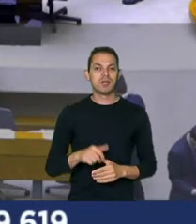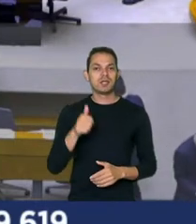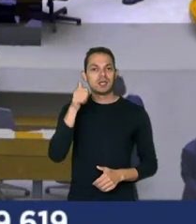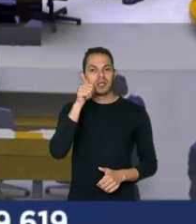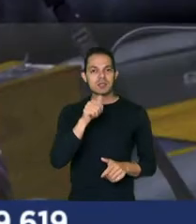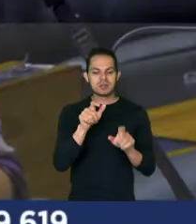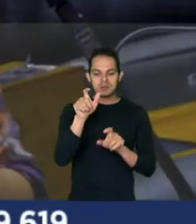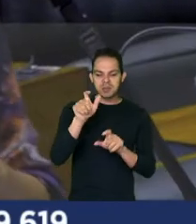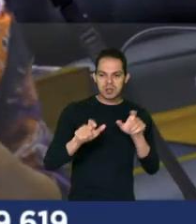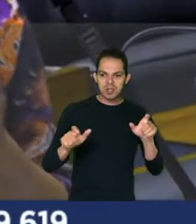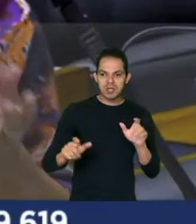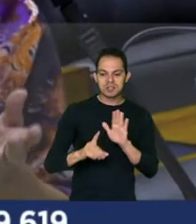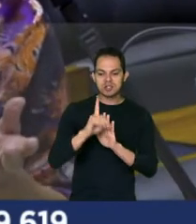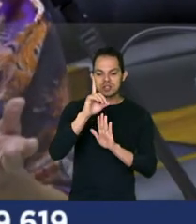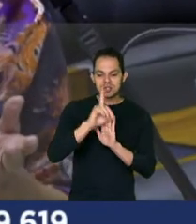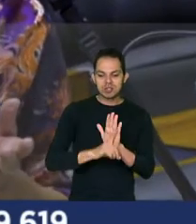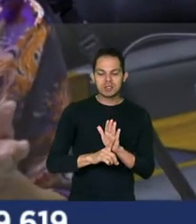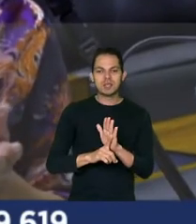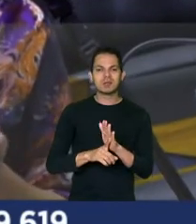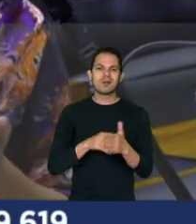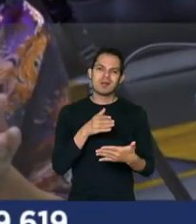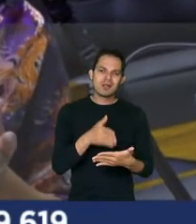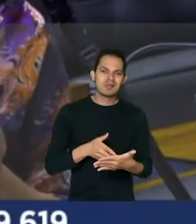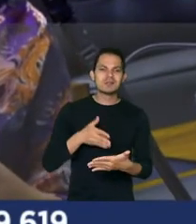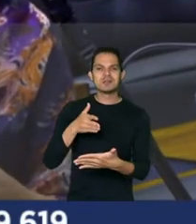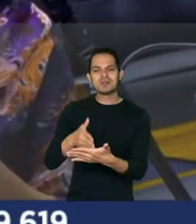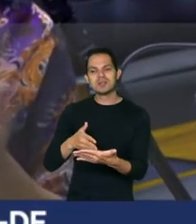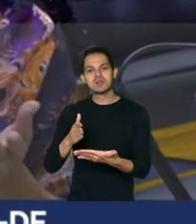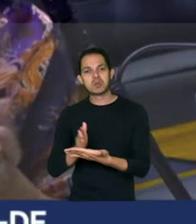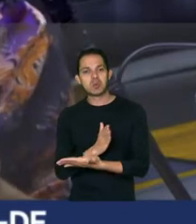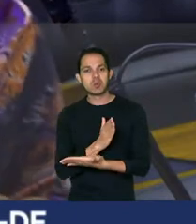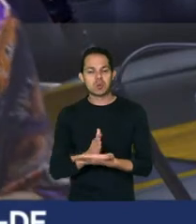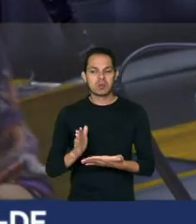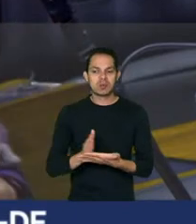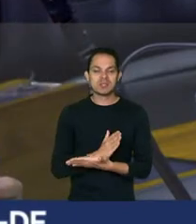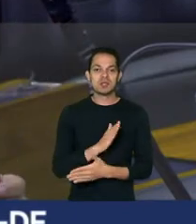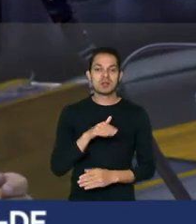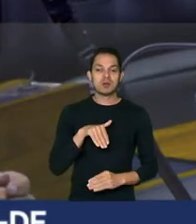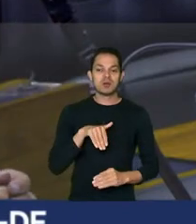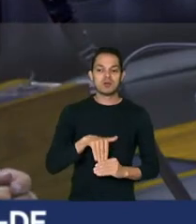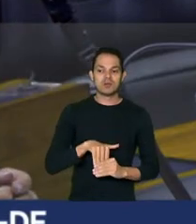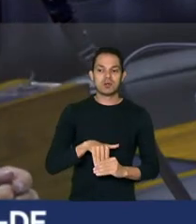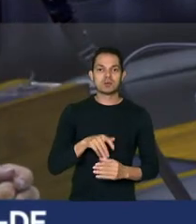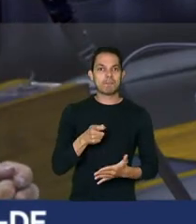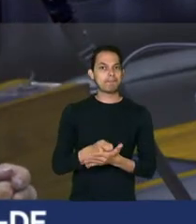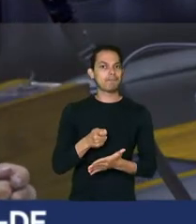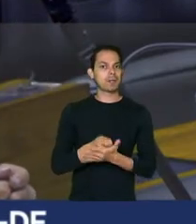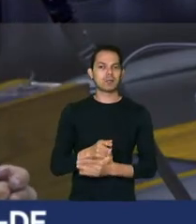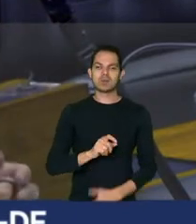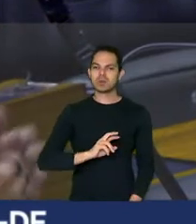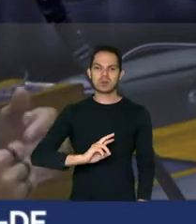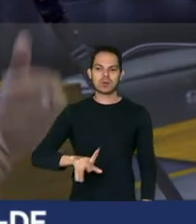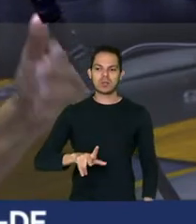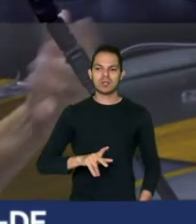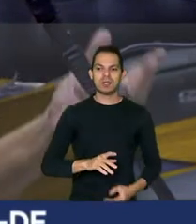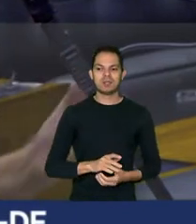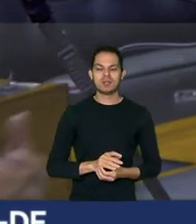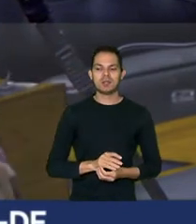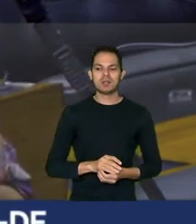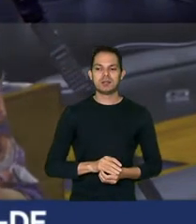FEMININO. AS MULHERES TIVERAM O DIREITO DE VOTAR, AINDA COM RESTRIÇÕES, OU SEJA, O VOTO